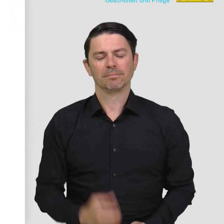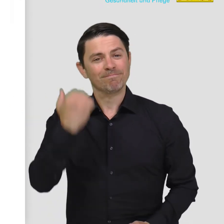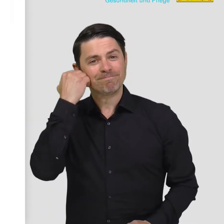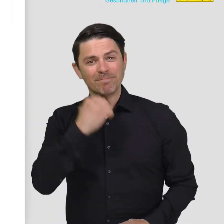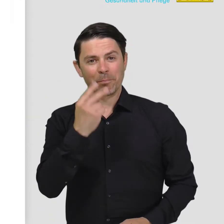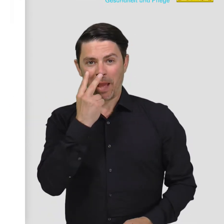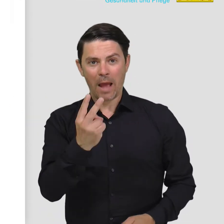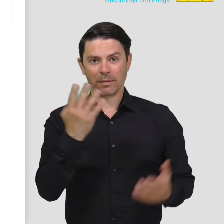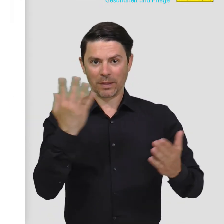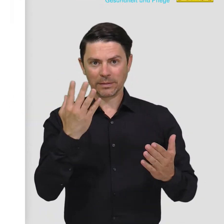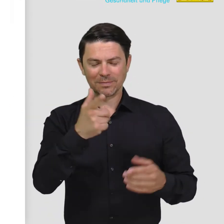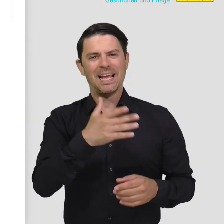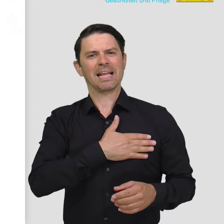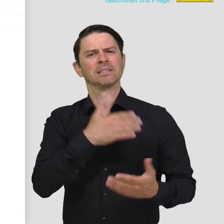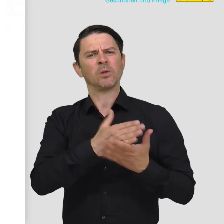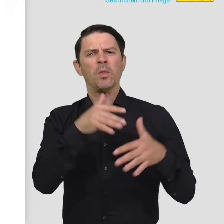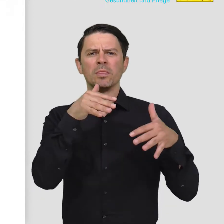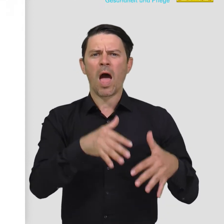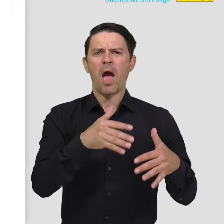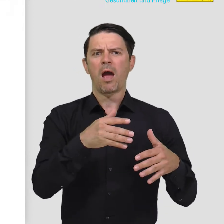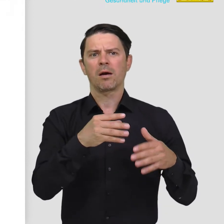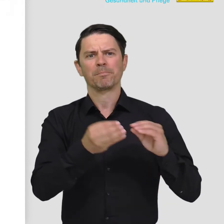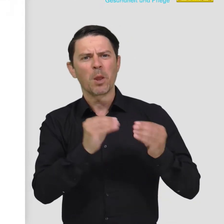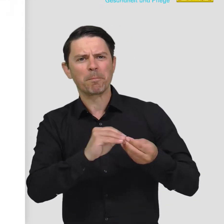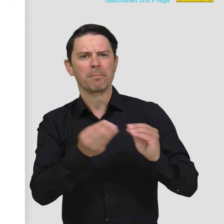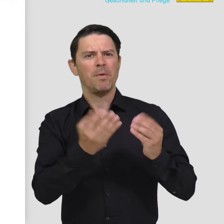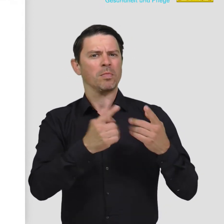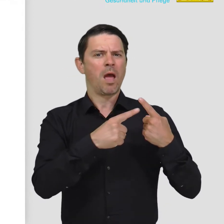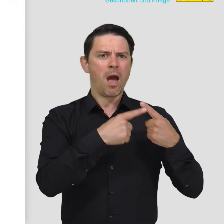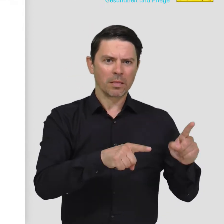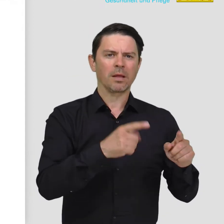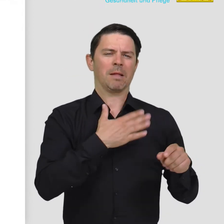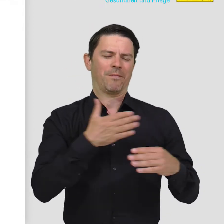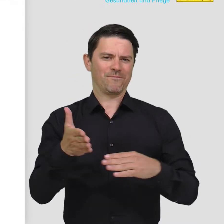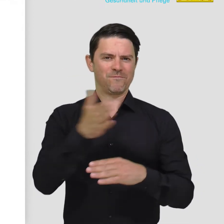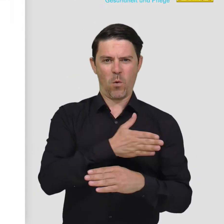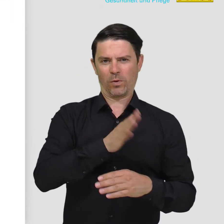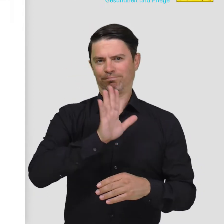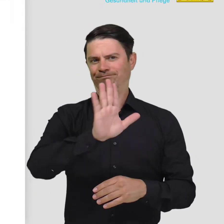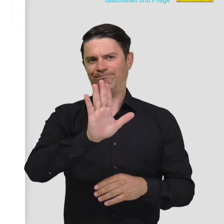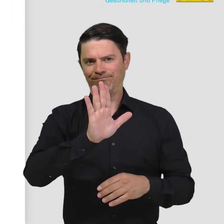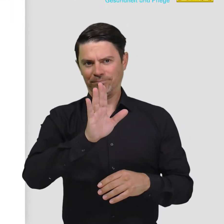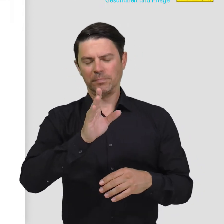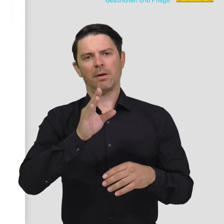Bitte beachten Sie: Falls Ihr Herz bereits etwas belastet ist,